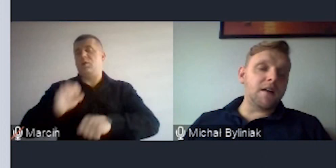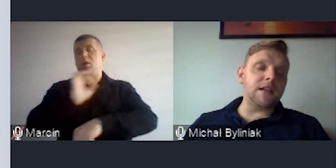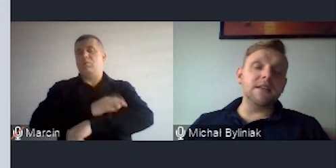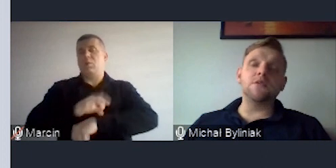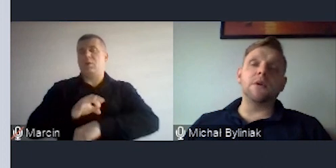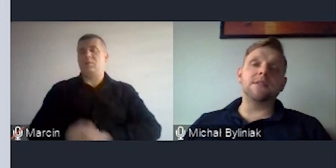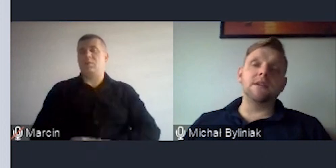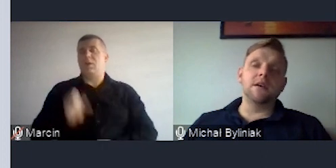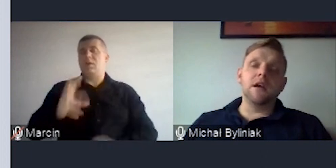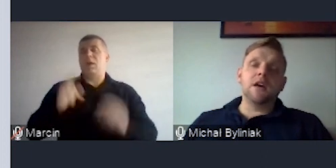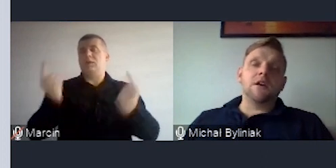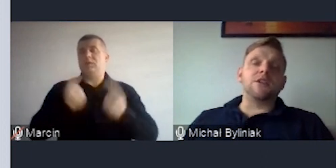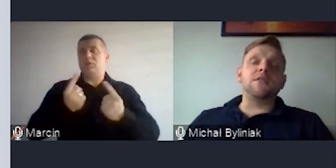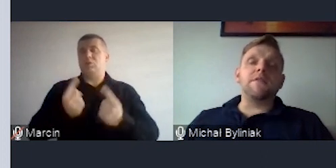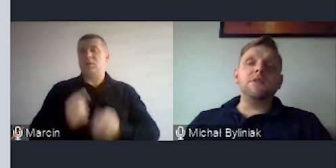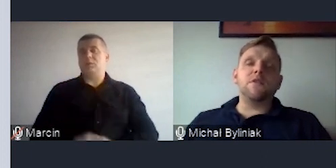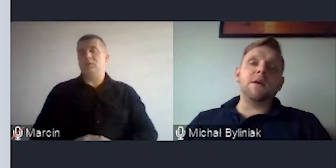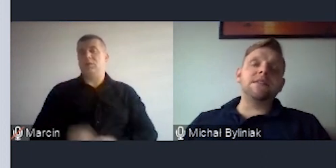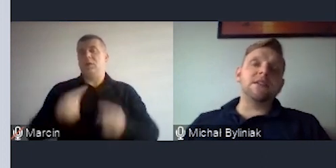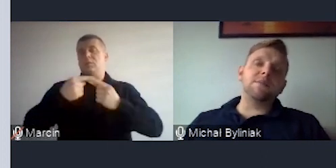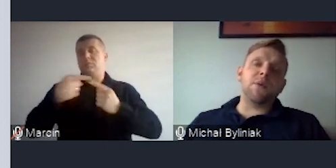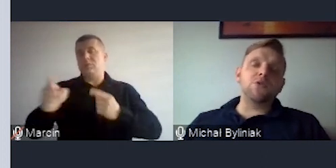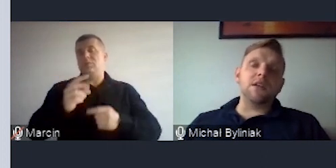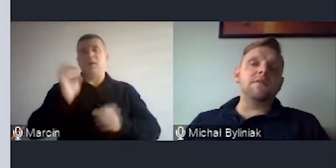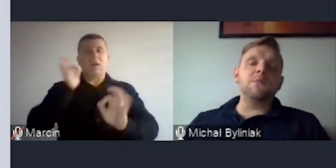W takiej sytuacji przesyłam wam informacje razem z pouczeniem.